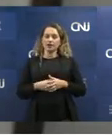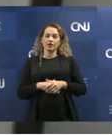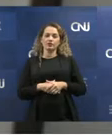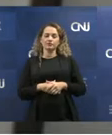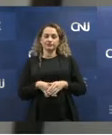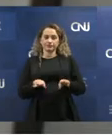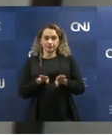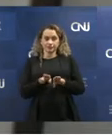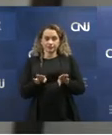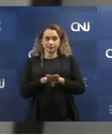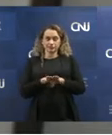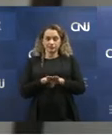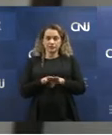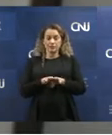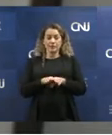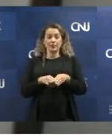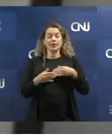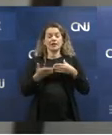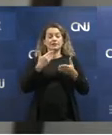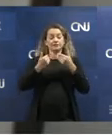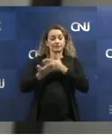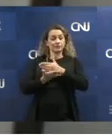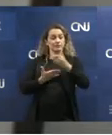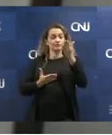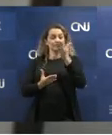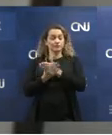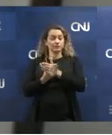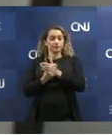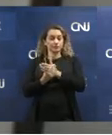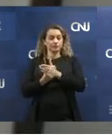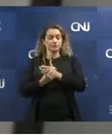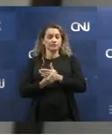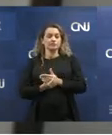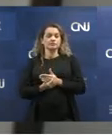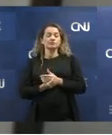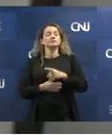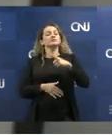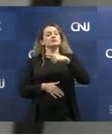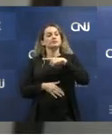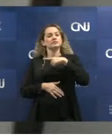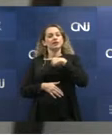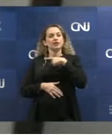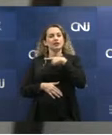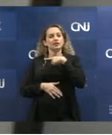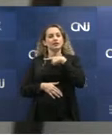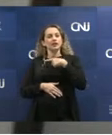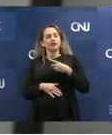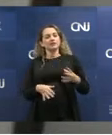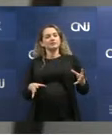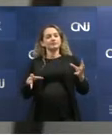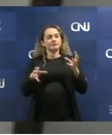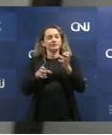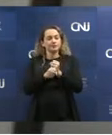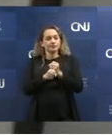onde se aponta a paralisação do processo, ela tinha, em conjunto com a Comarca de Cachoeira,